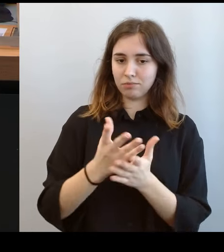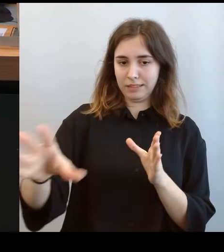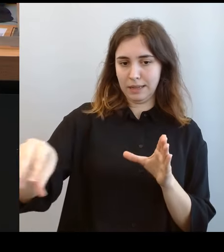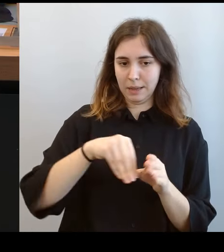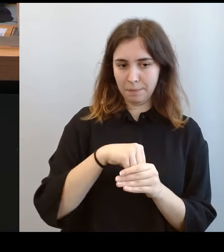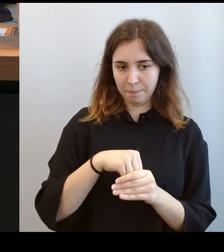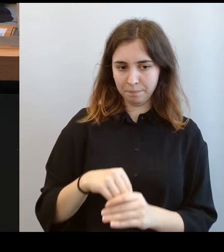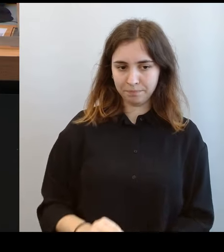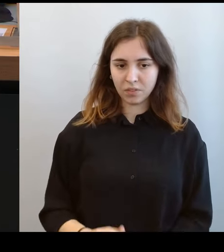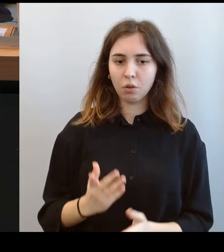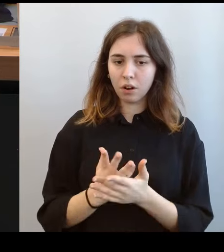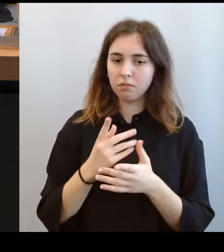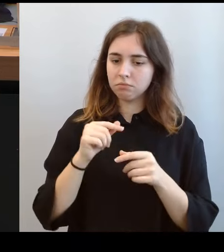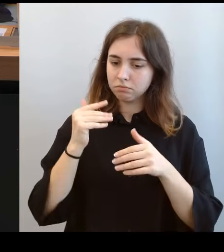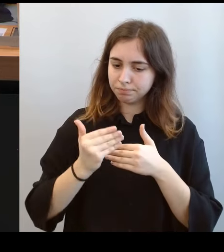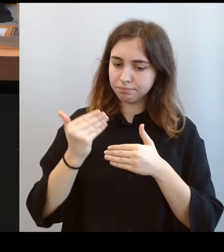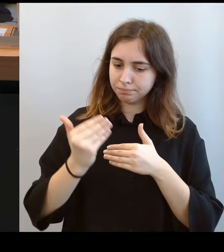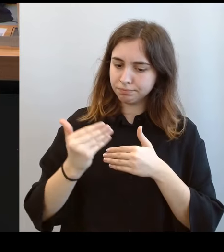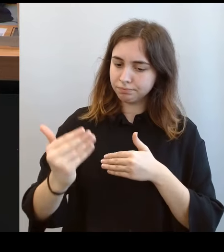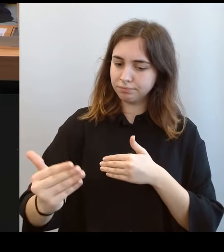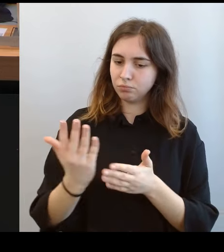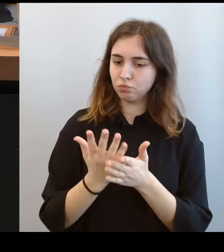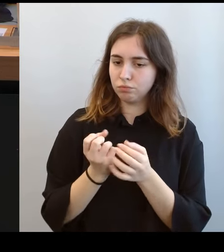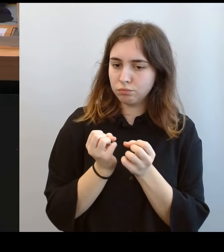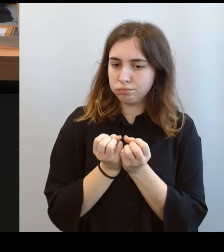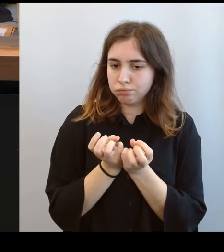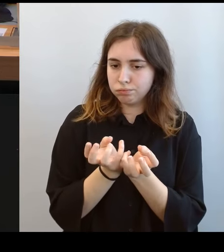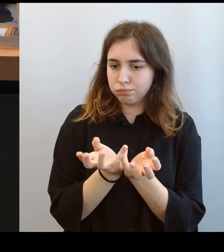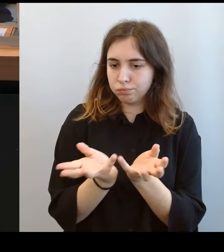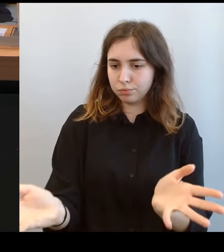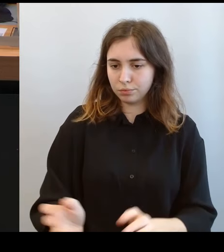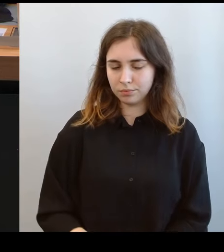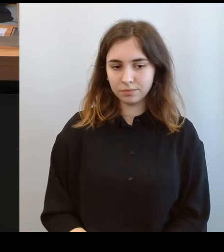zwischen der U9, der letzten, im Alter von fünf Jahren